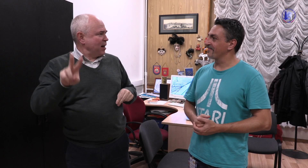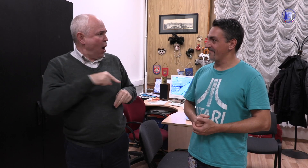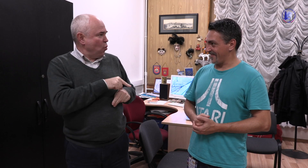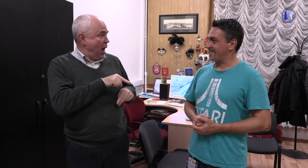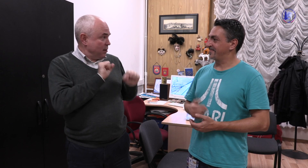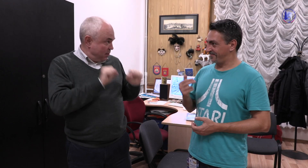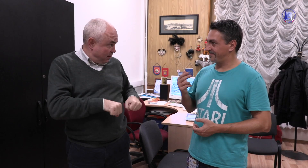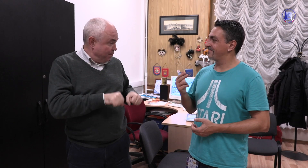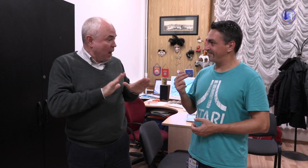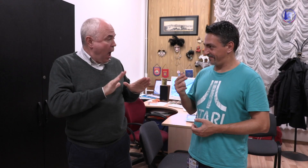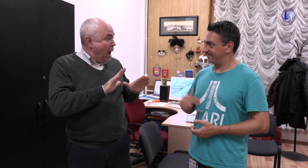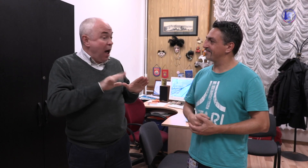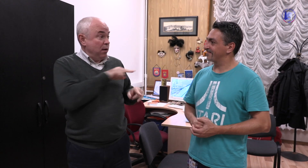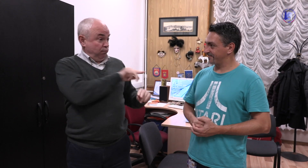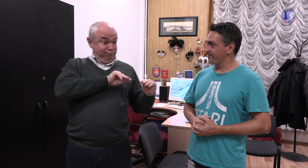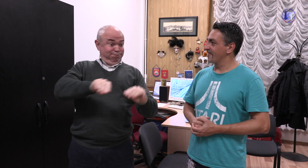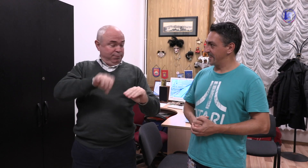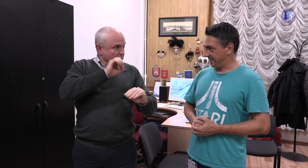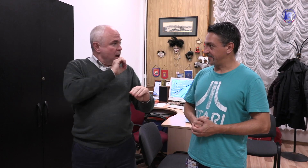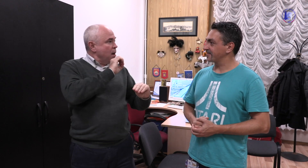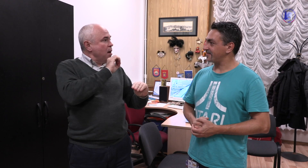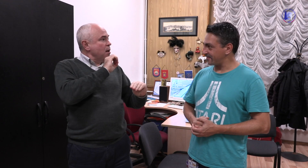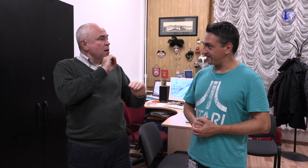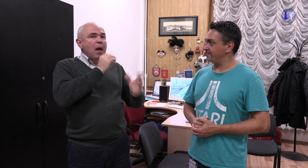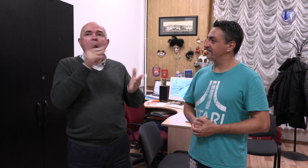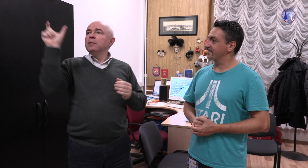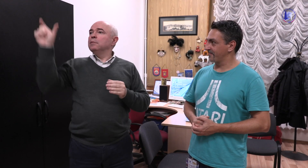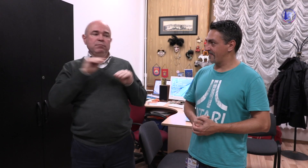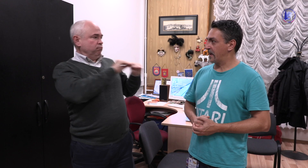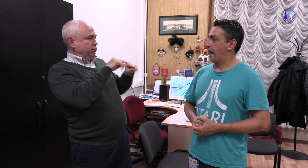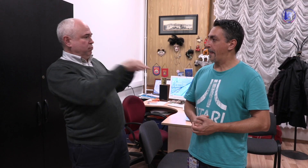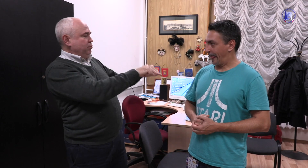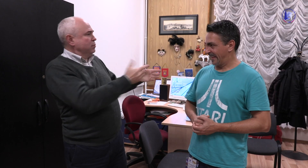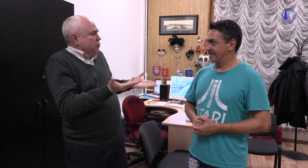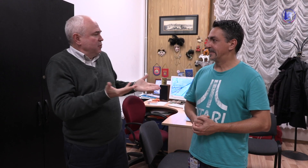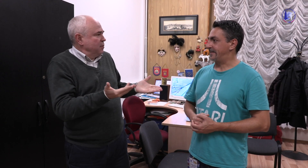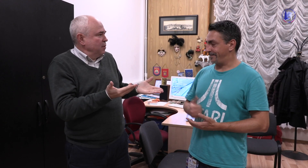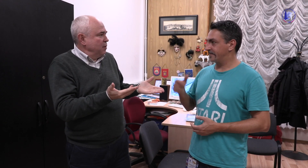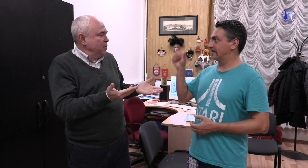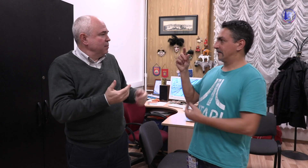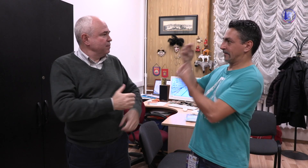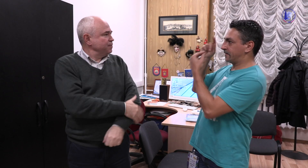Так? Вы обучали наших. А вас – кто?